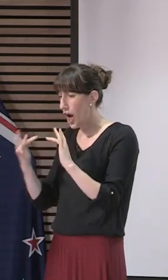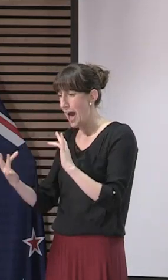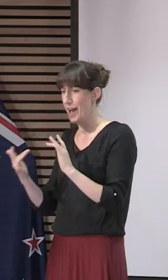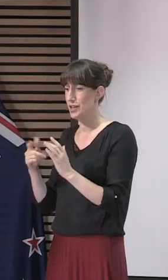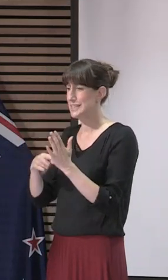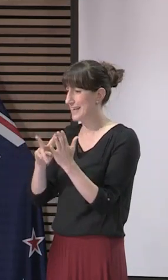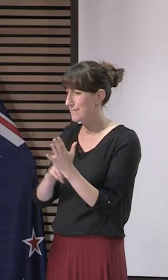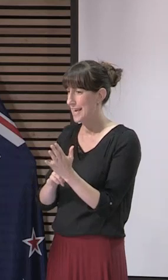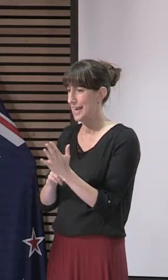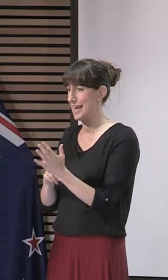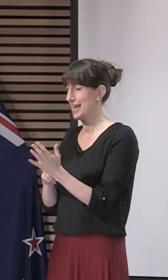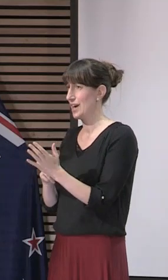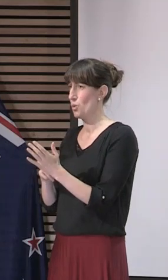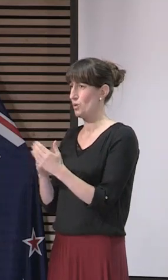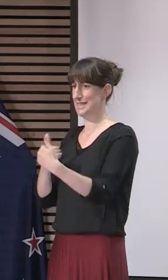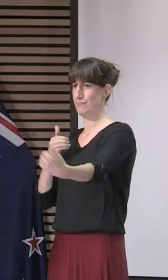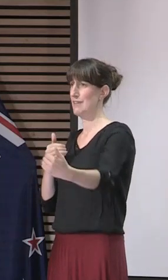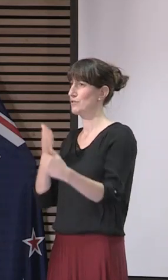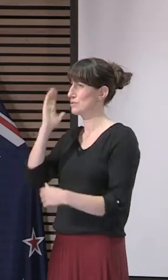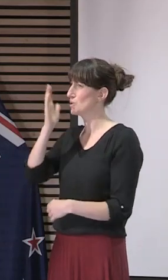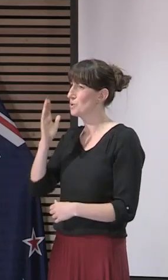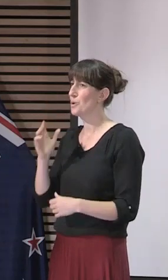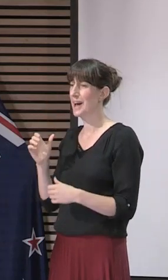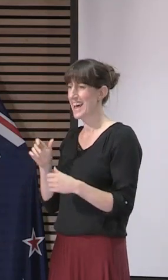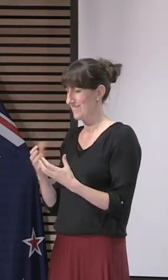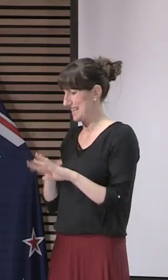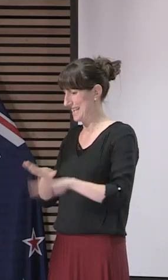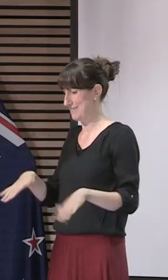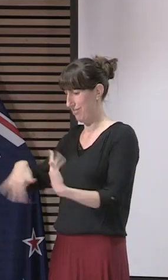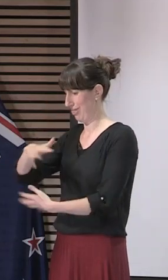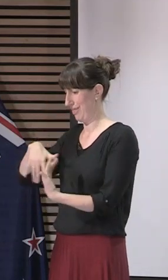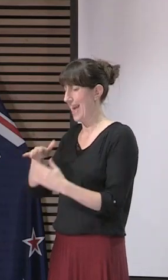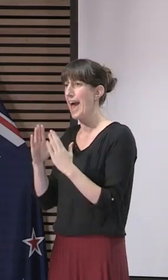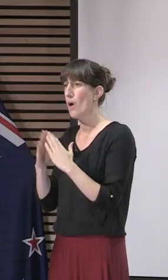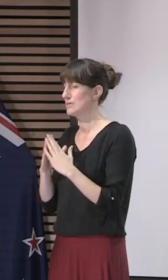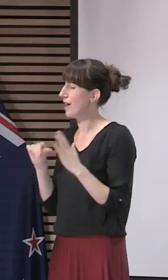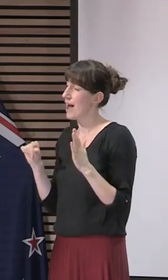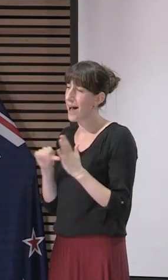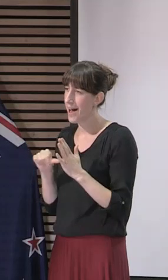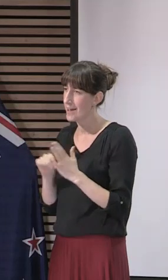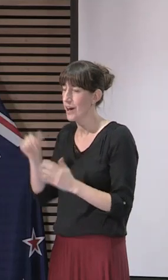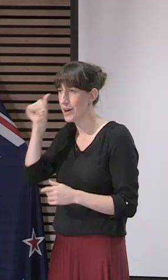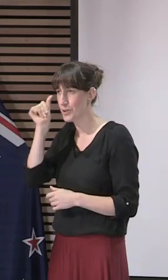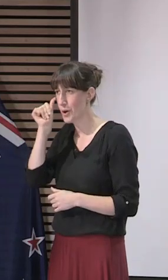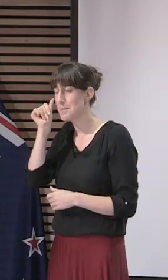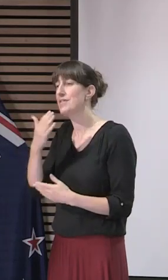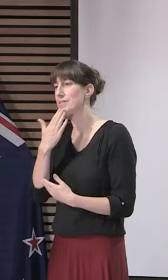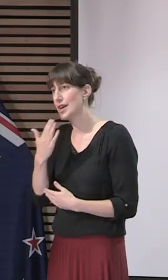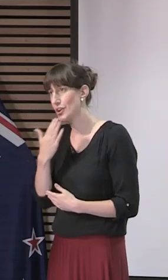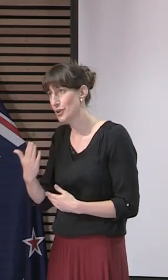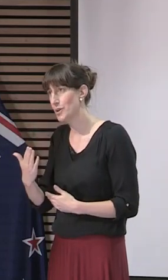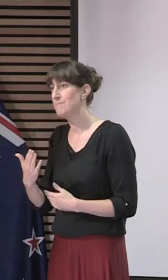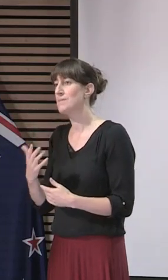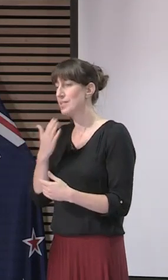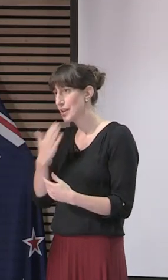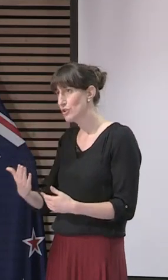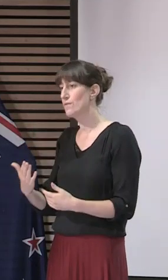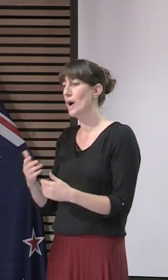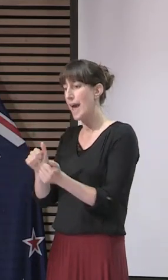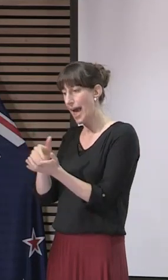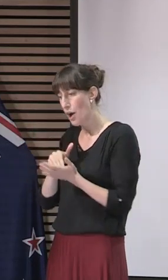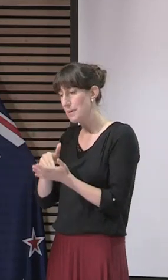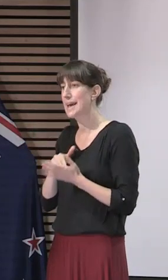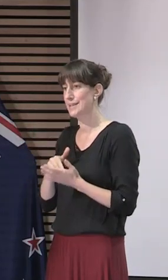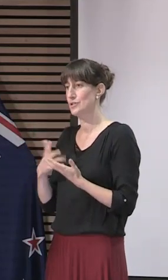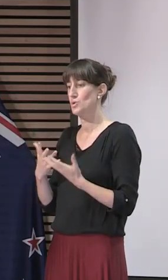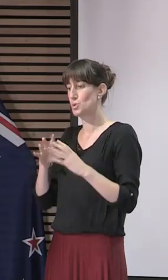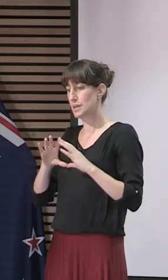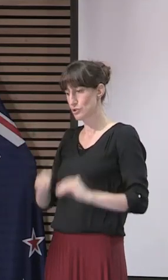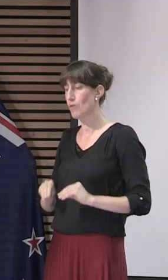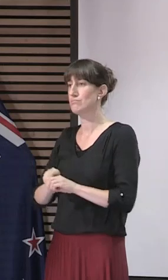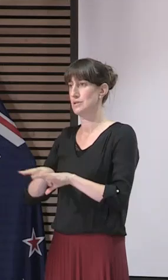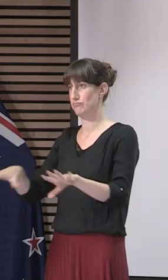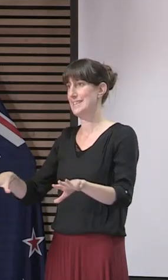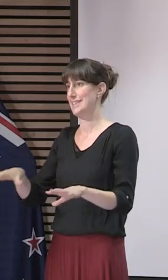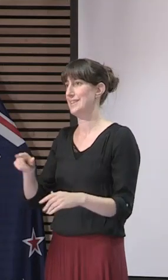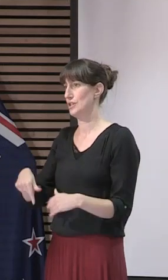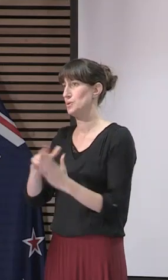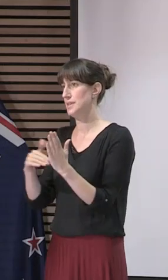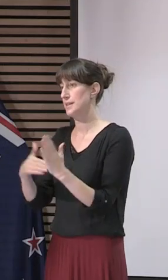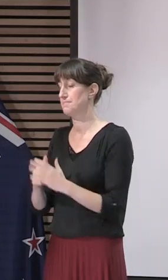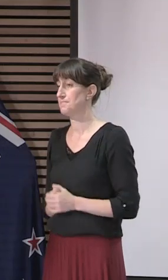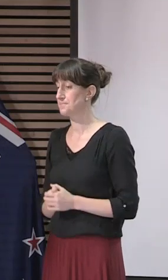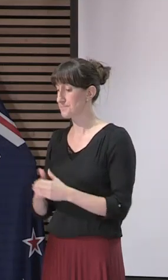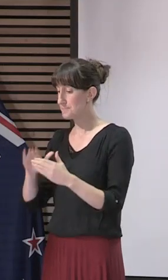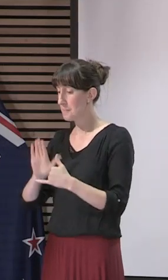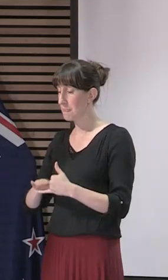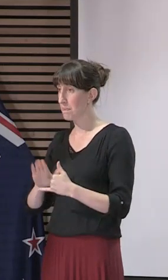mihi ki nga tangata katoa e mahi